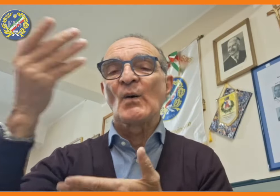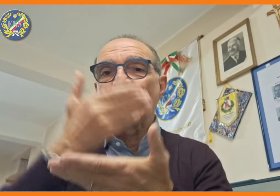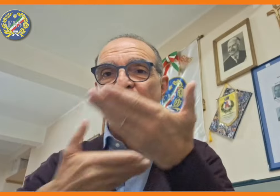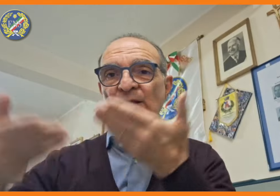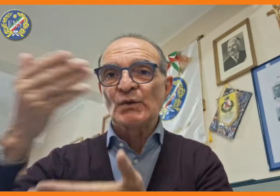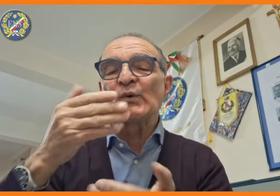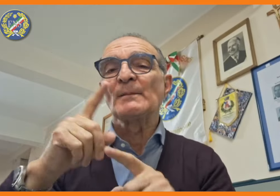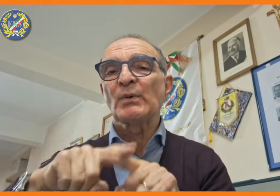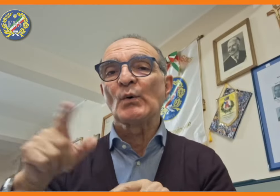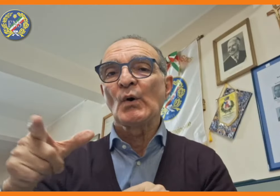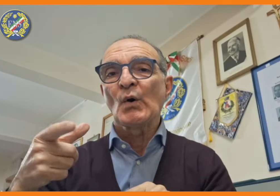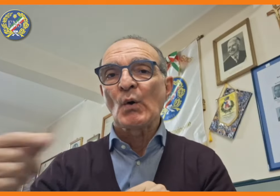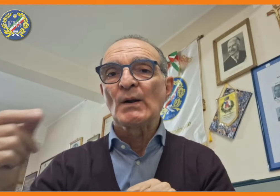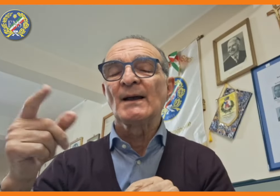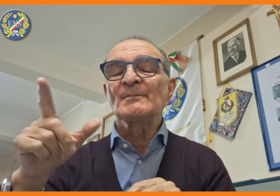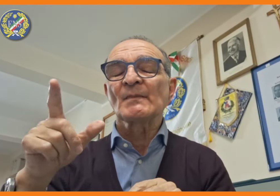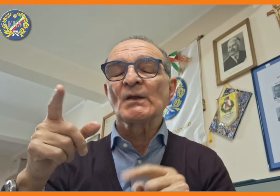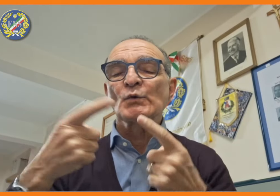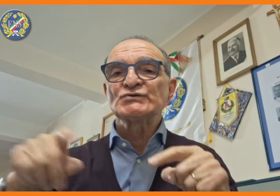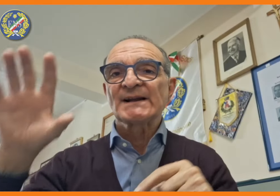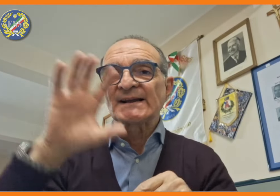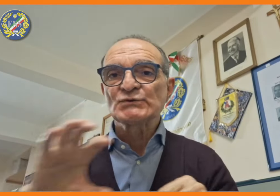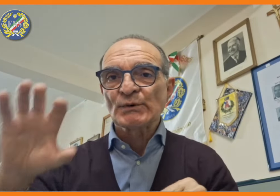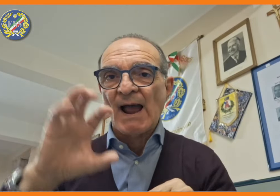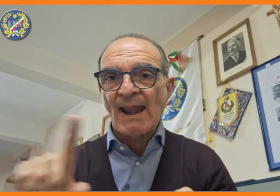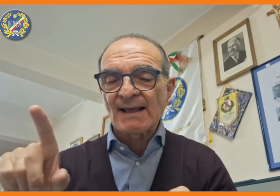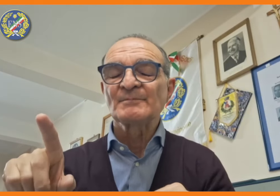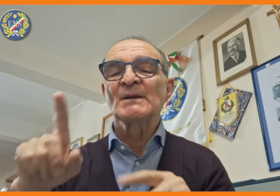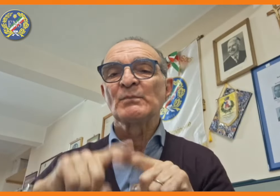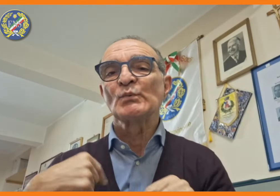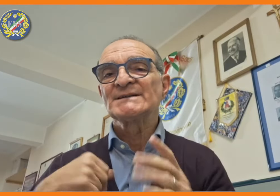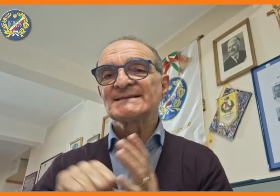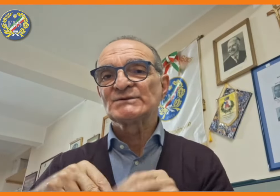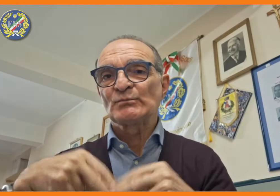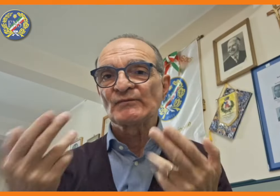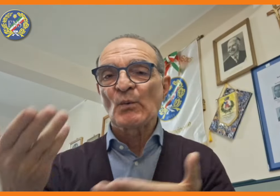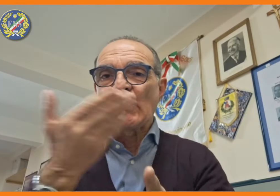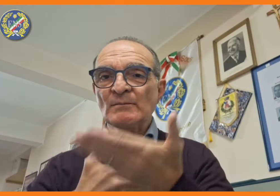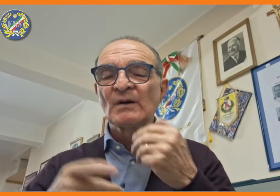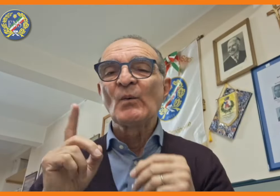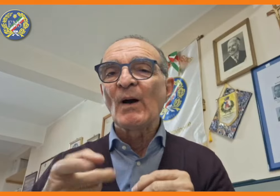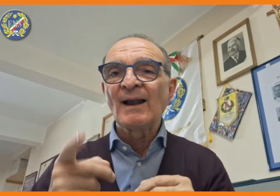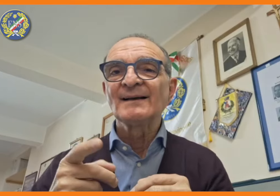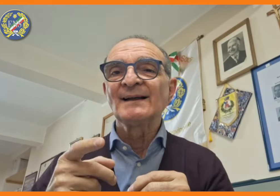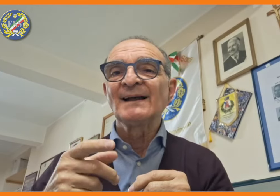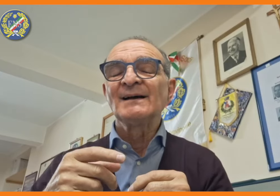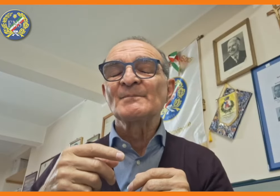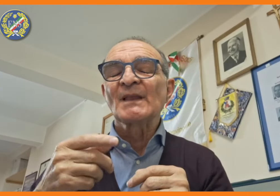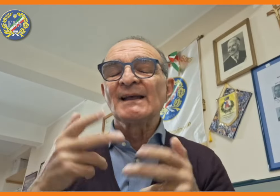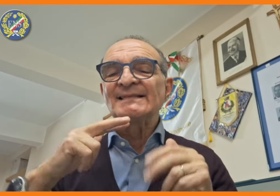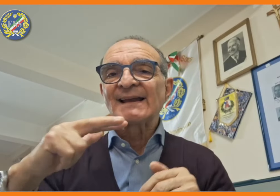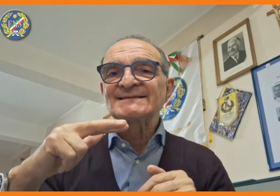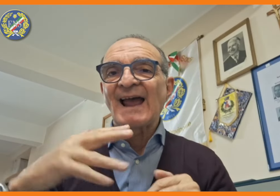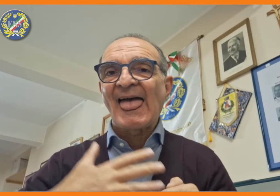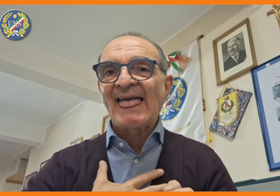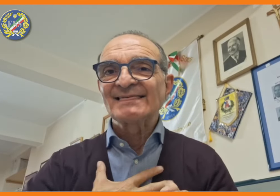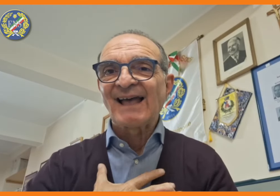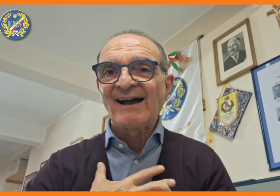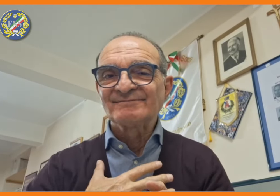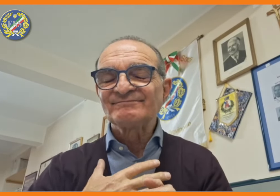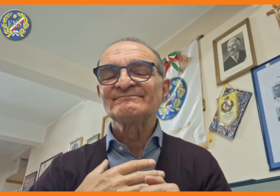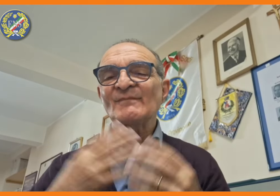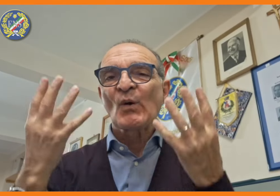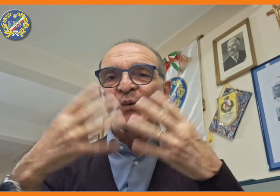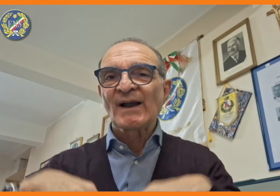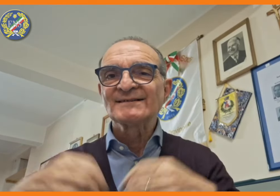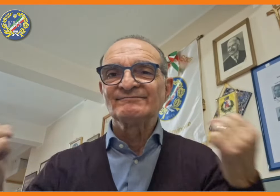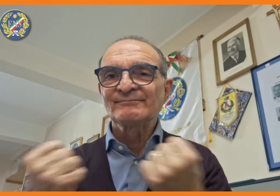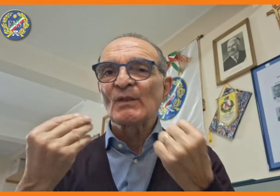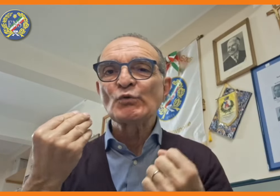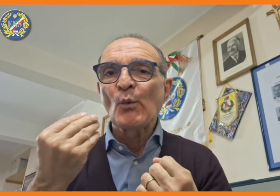il Consiglio Regionale ENS Calabria e la Sezione Provinciale ENS di Catanzaro per aver collaborato all’organizzazione della 2a Vacanza Studio della Terza Età